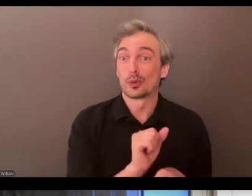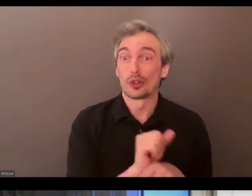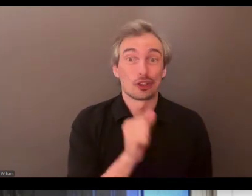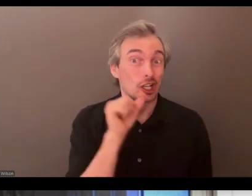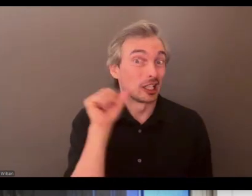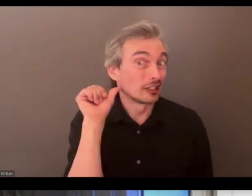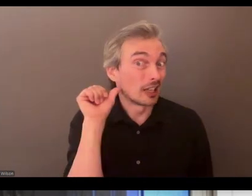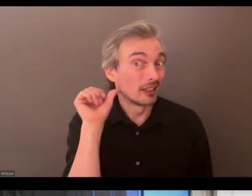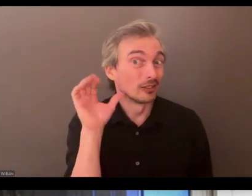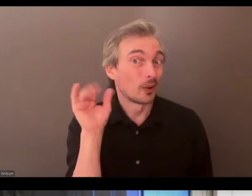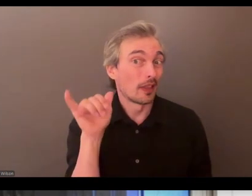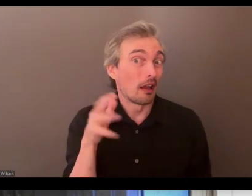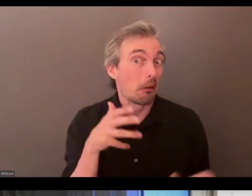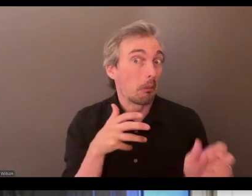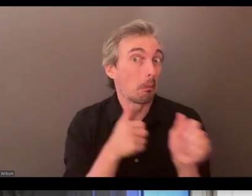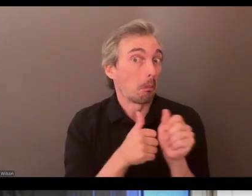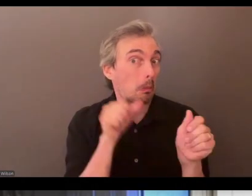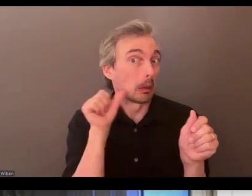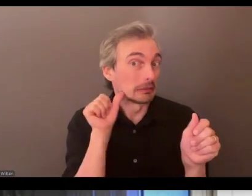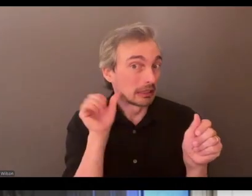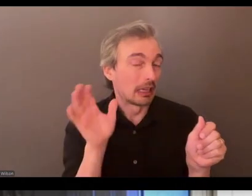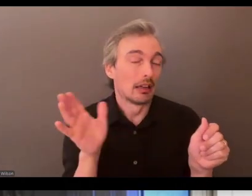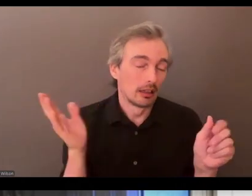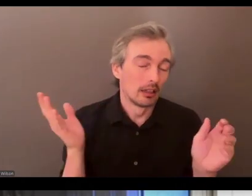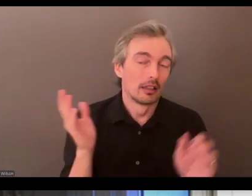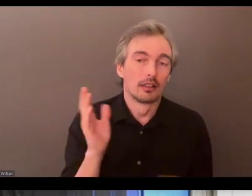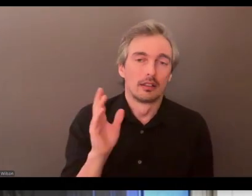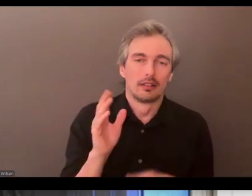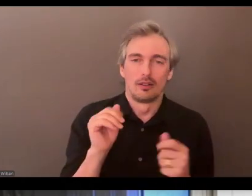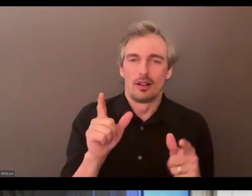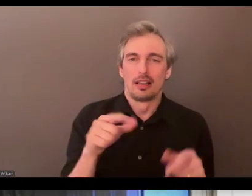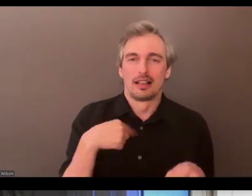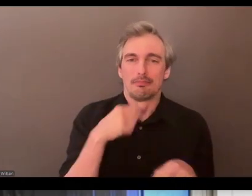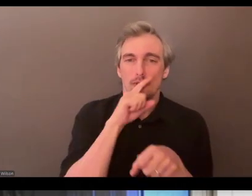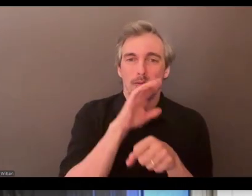そして、 LinkedInでフォロ ーでき る人々のプロフィ ールにも直接リンクします。